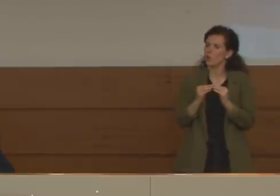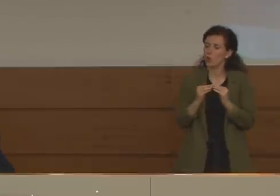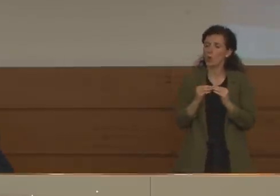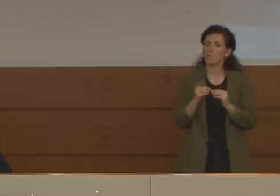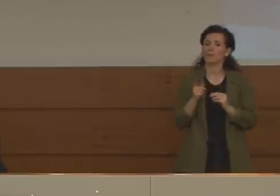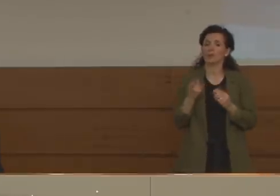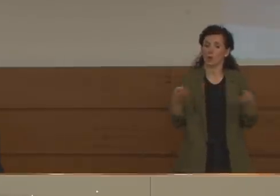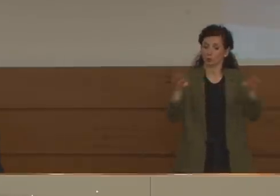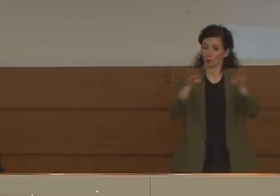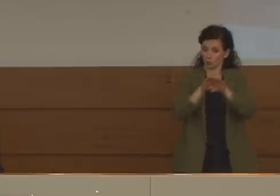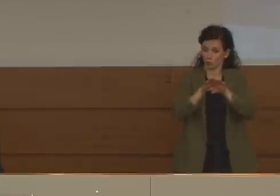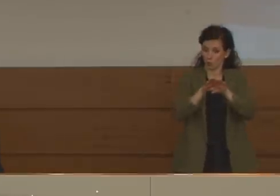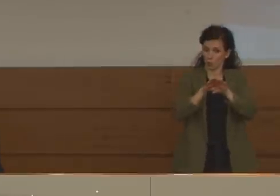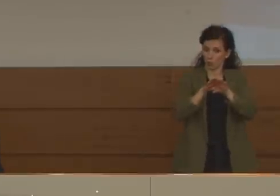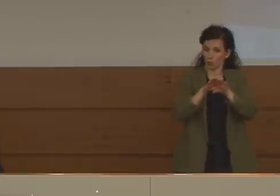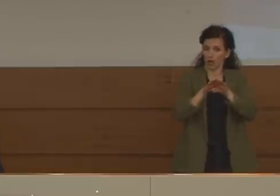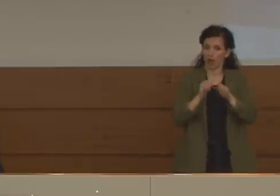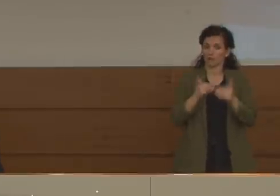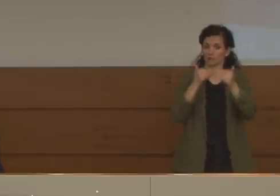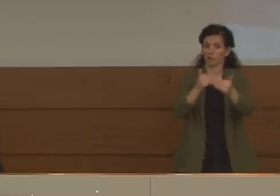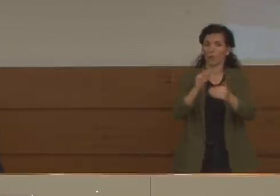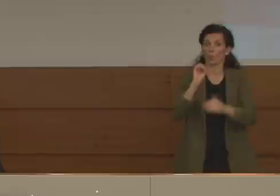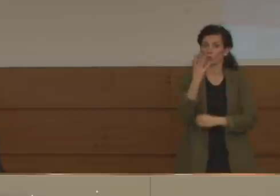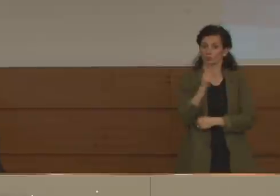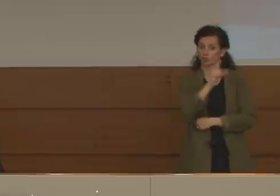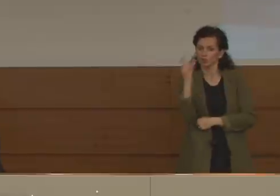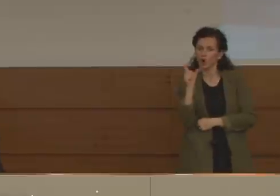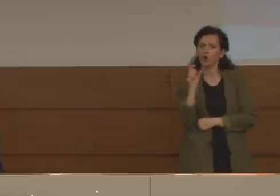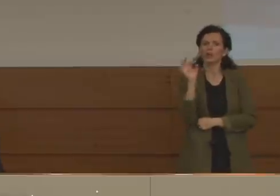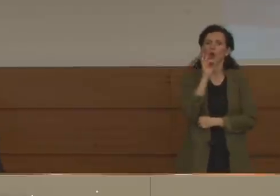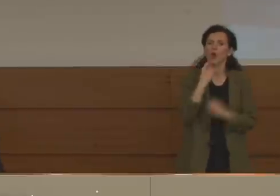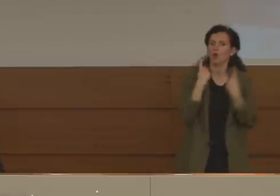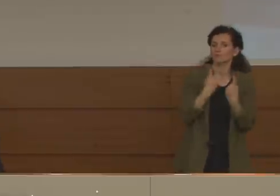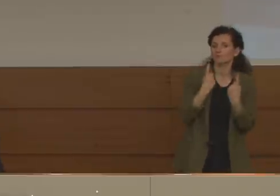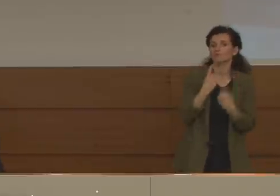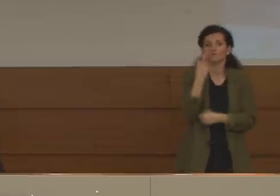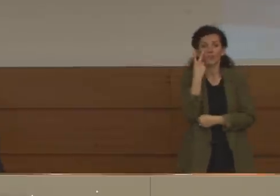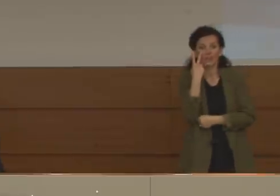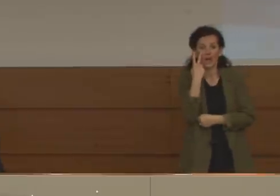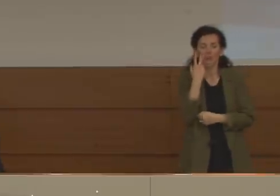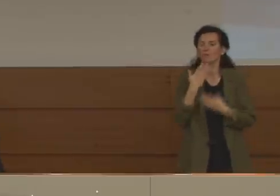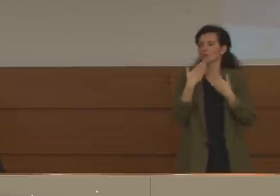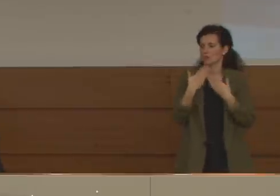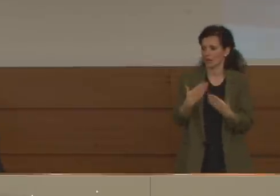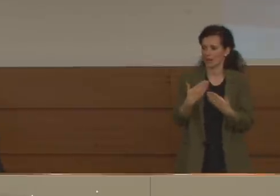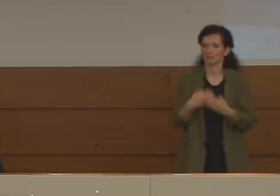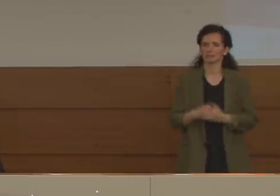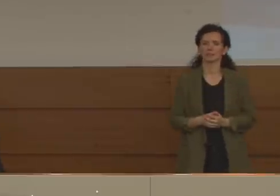ancora e poi si vedrà o più lunga? Grazie Partiamo dai posti di terapia intensiva.